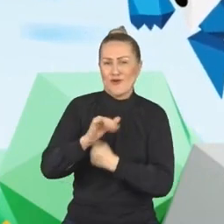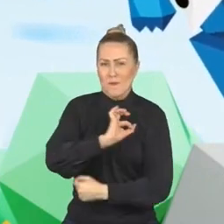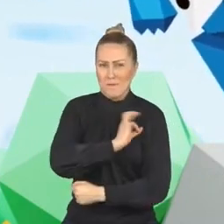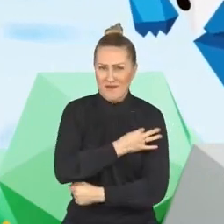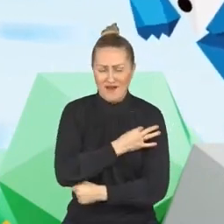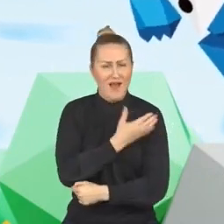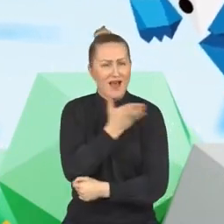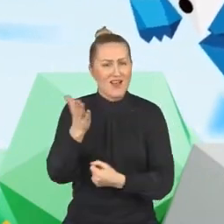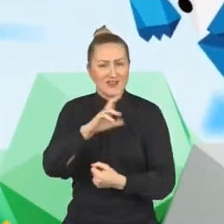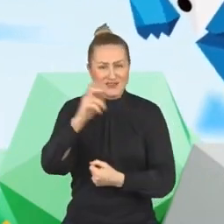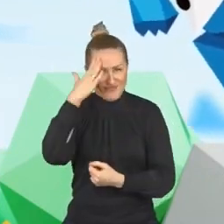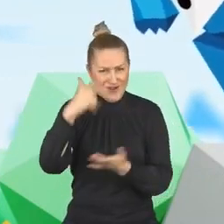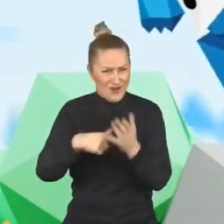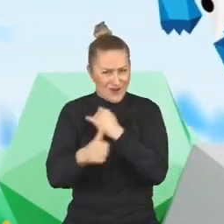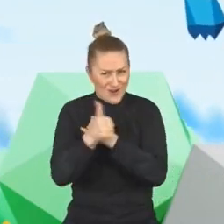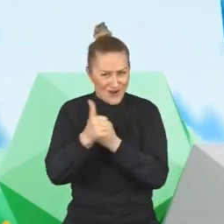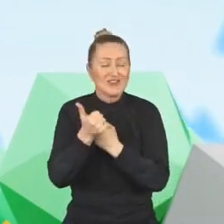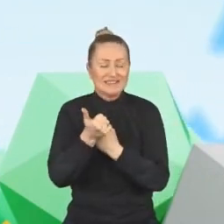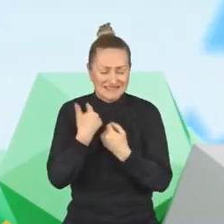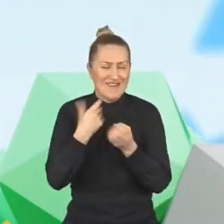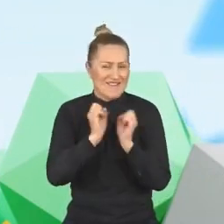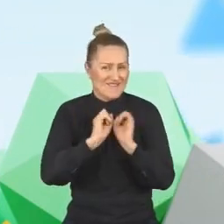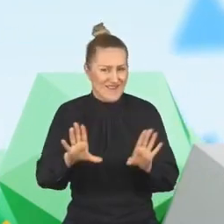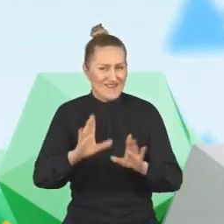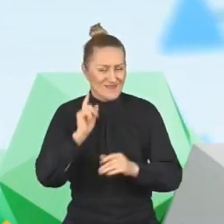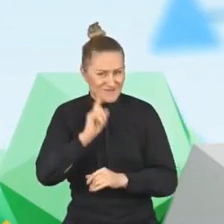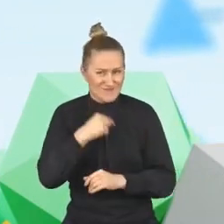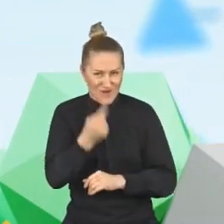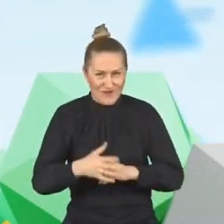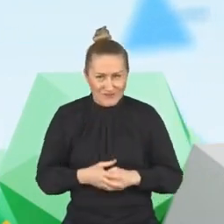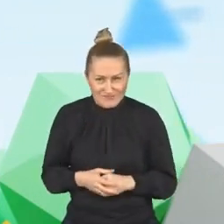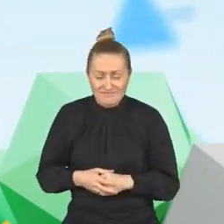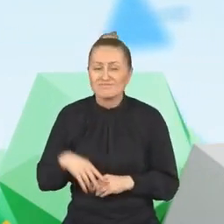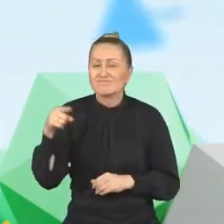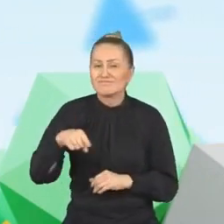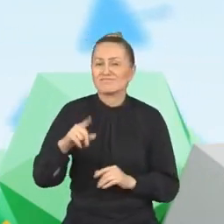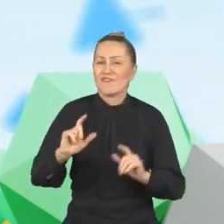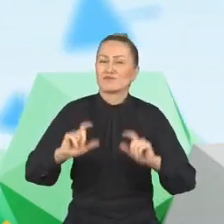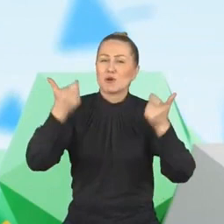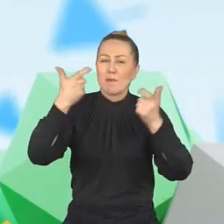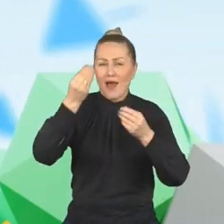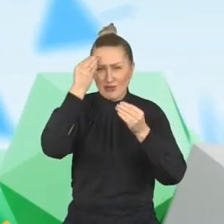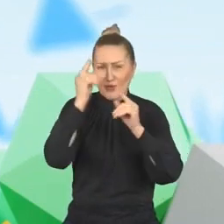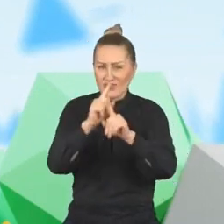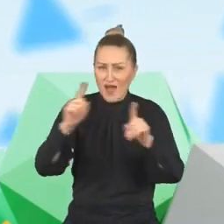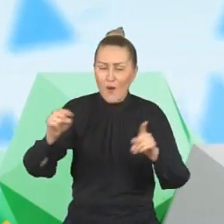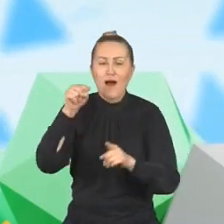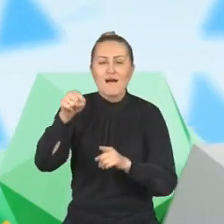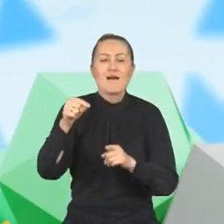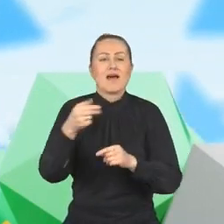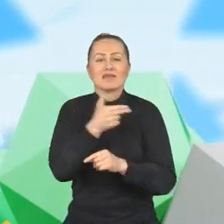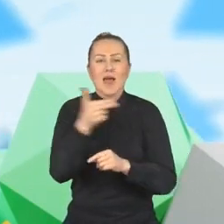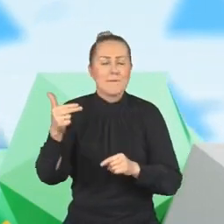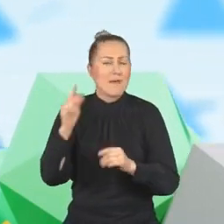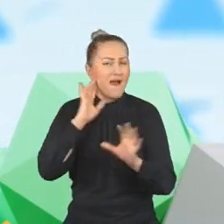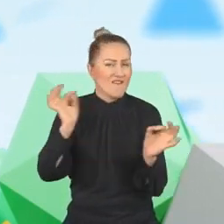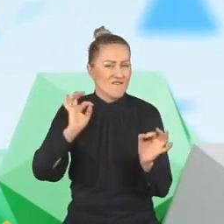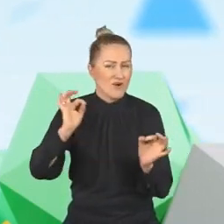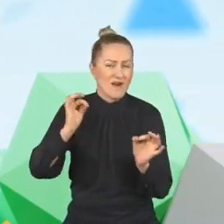konkretnie na myśli, więc już spieszę z odpowiedzią. W Waszym przypadku nauczycieli temat dezinformacji był ściśle związany ze strajkiem nauczycieli w